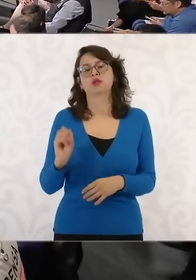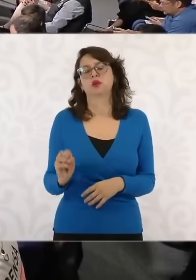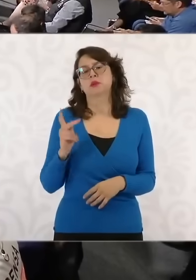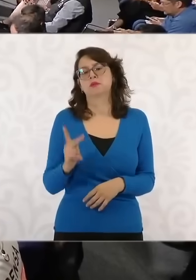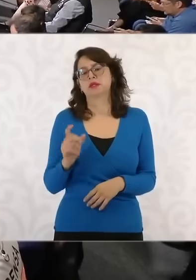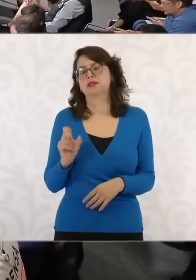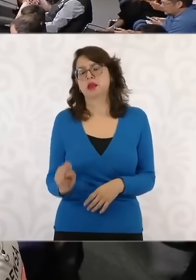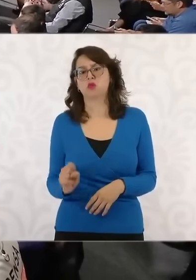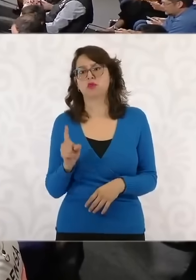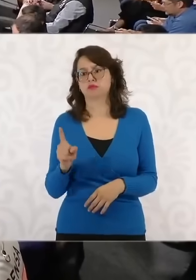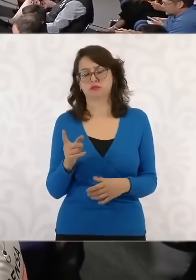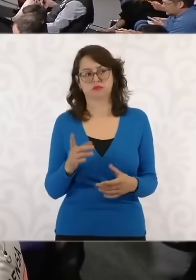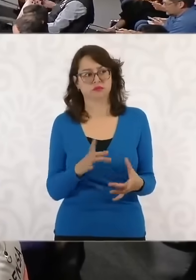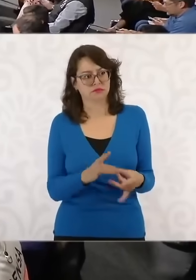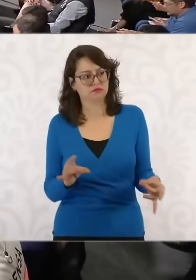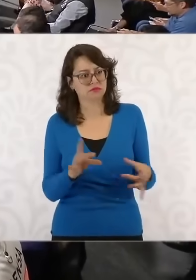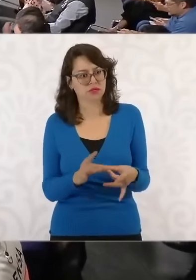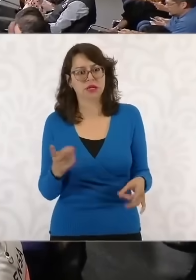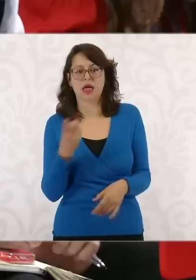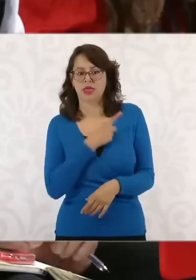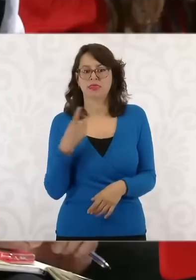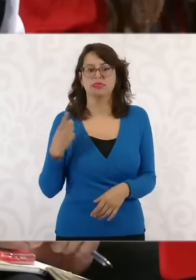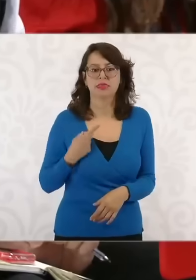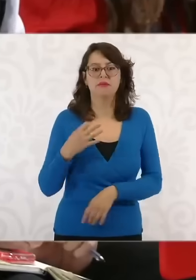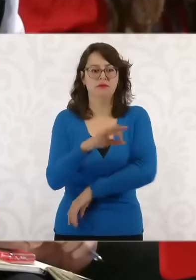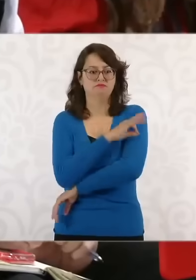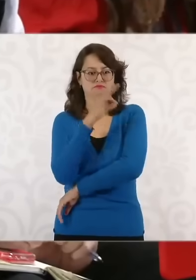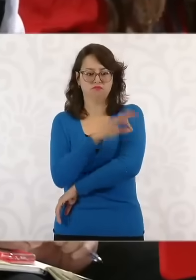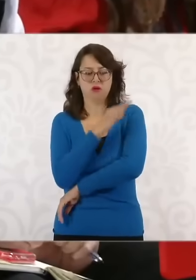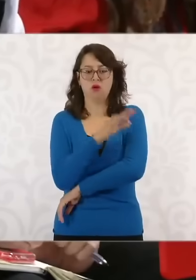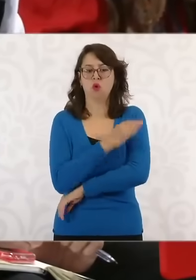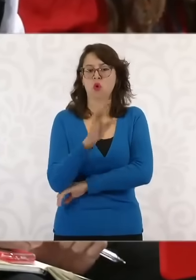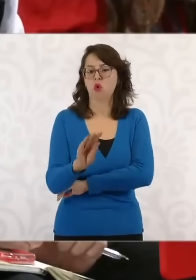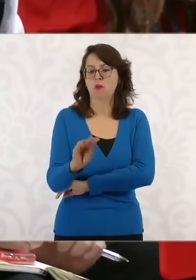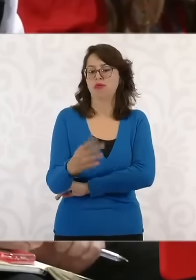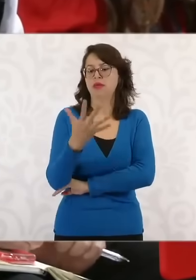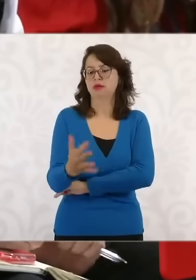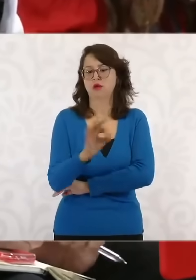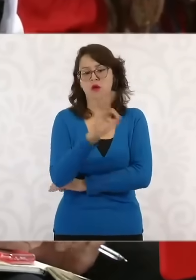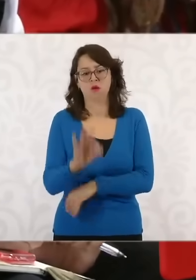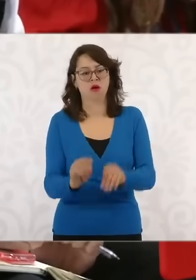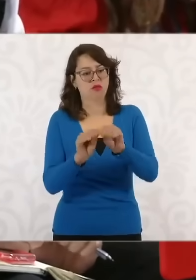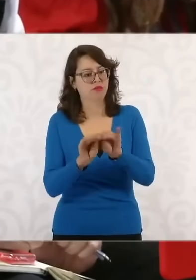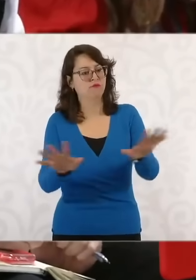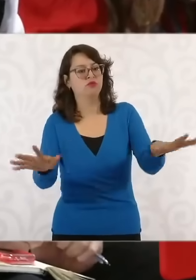insistir en las coberturas y de incrementarlas al 95%, ¿esto ocurre o no ha sido esto?